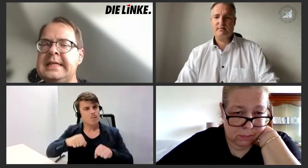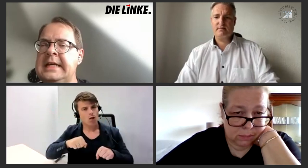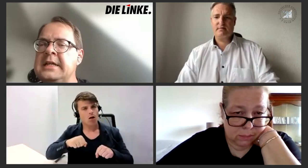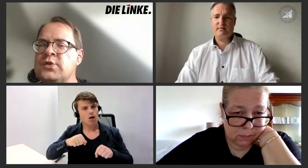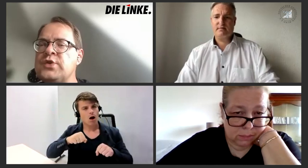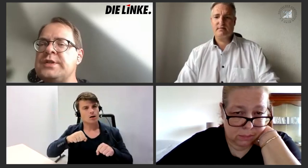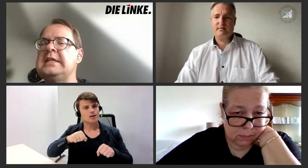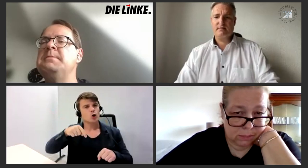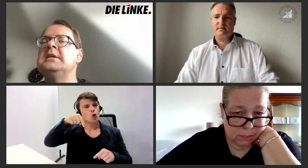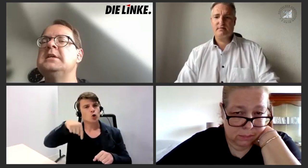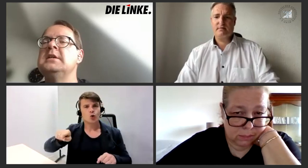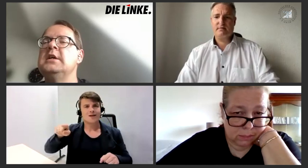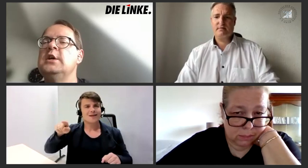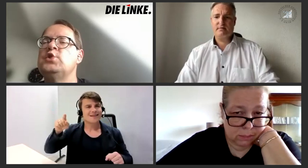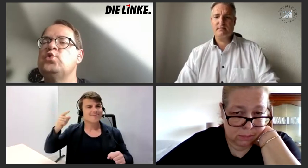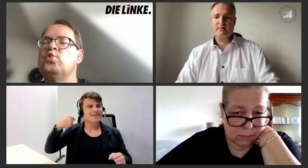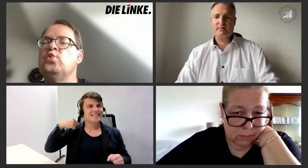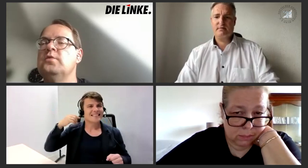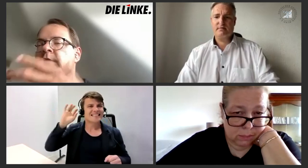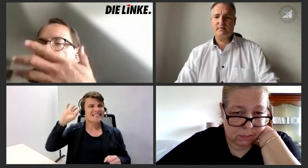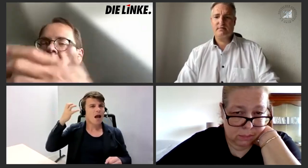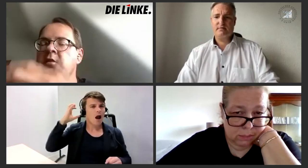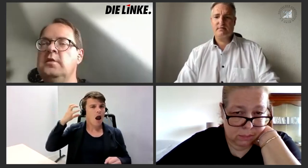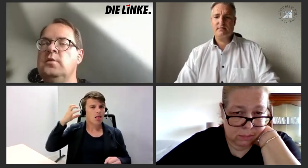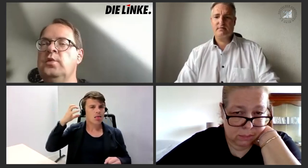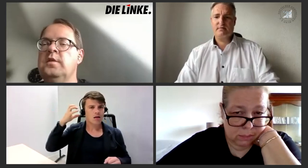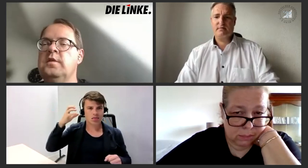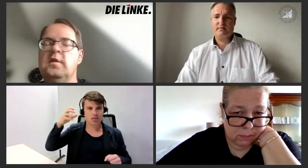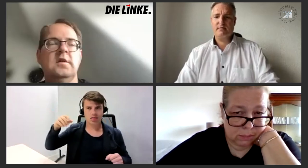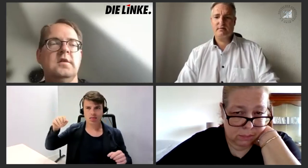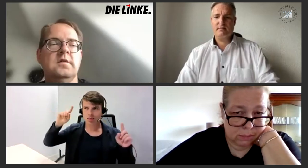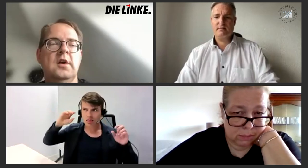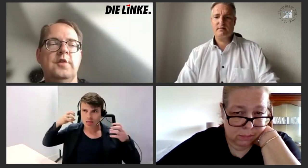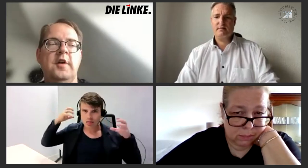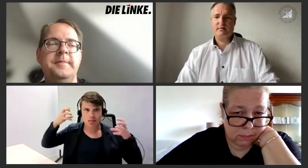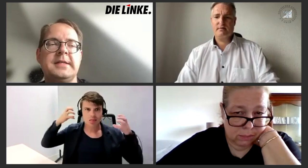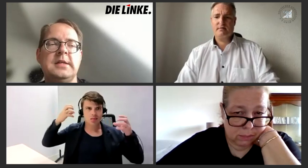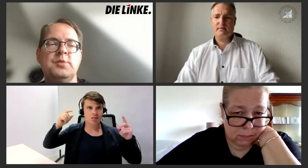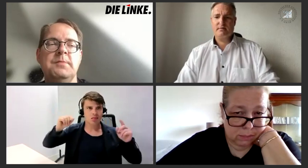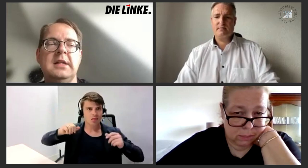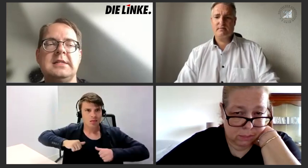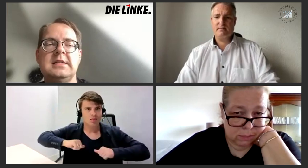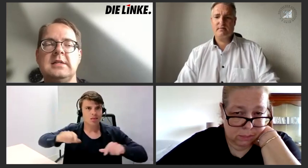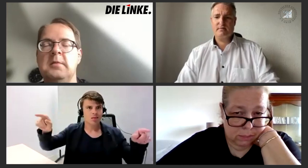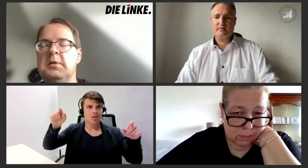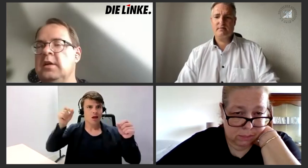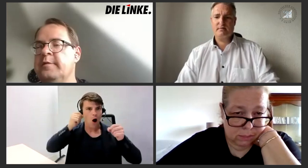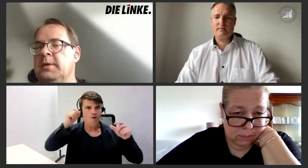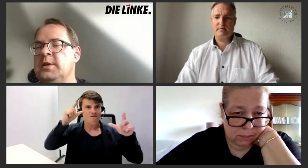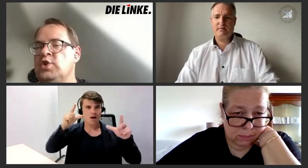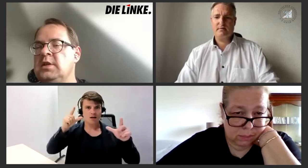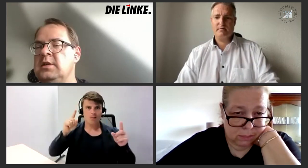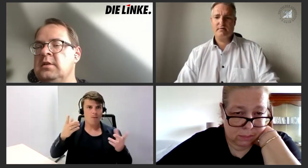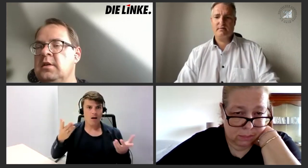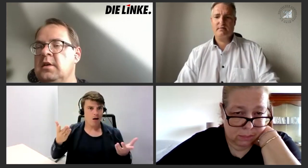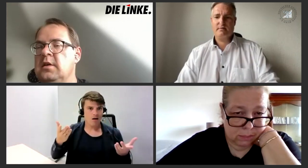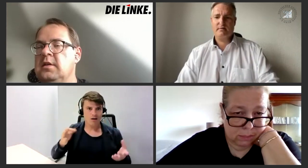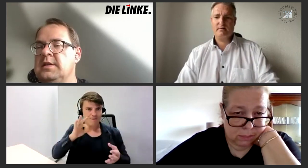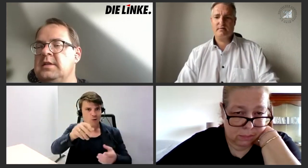über Sirenensysteme zu warnen und darauf aufmerksam zu machen. Das ist aber für